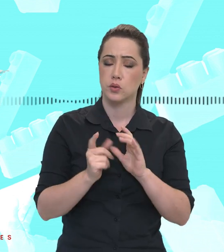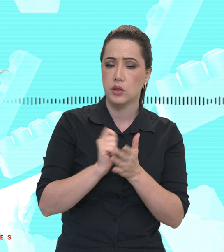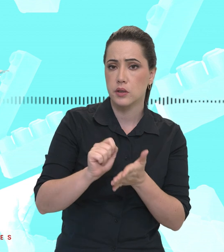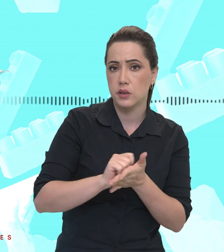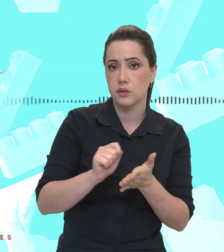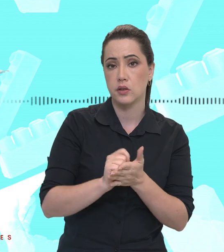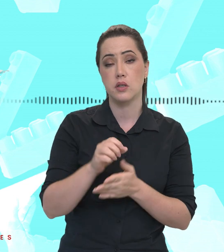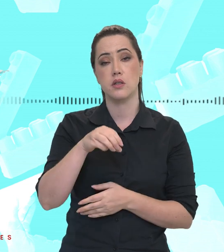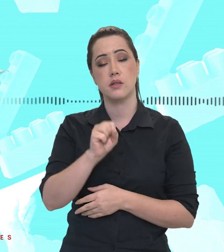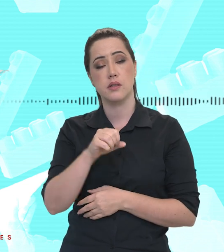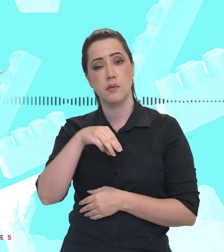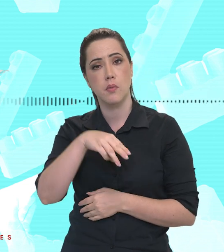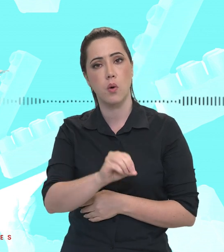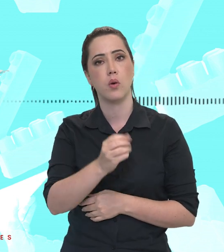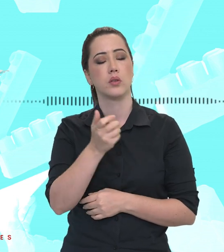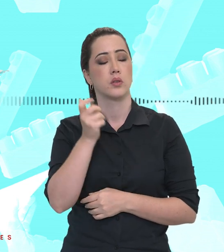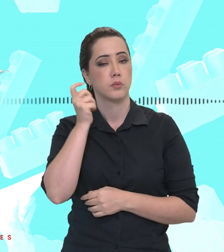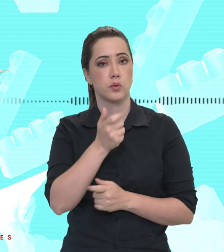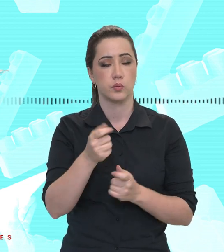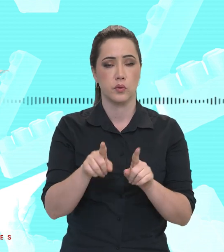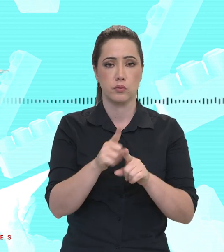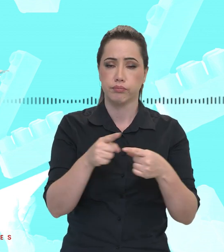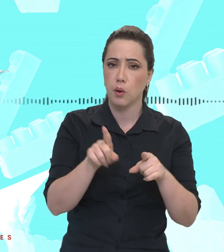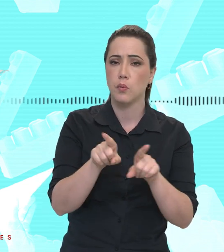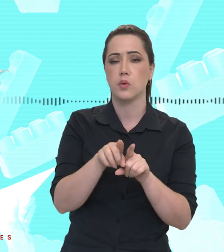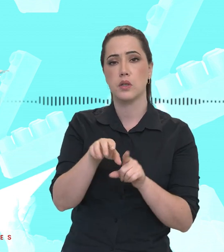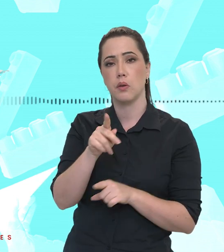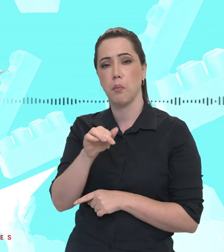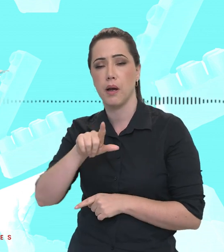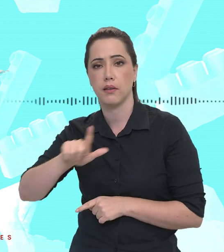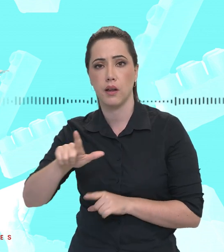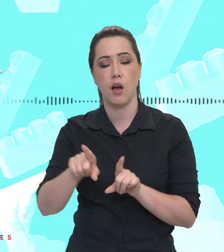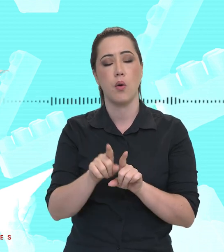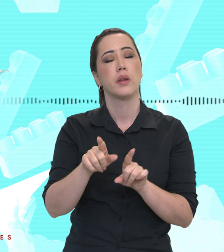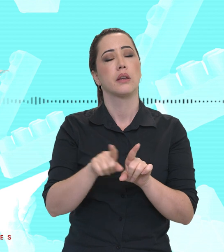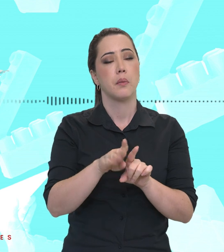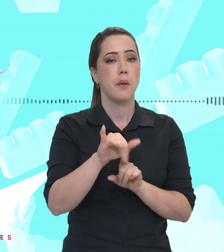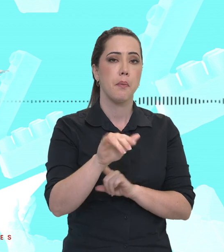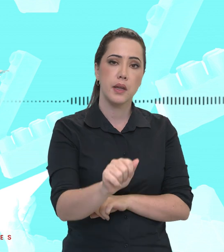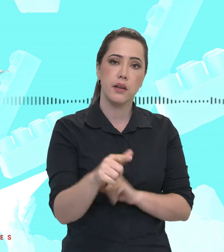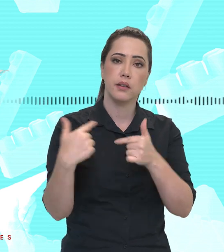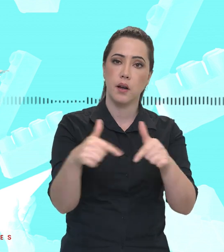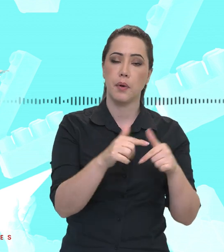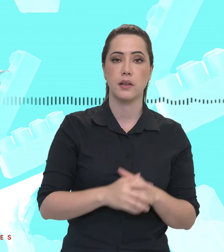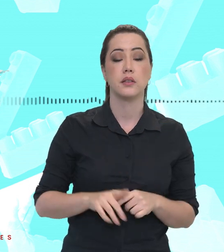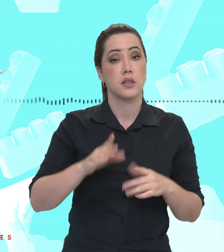de Simone Magalhães, sonoplastia de José Maria Pardal, design de Caroline Ramos e a revisão final de Bia Arcoverde.